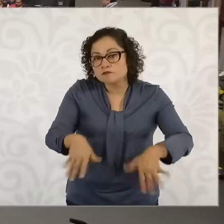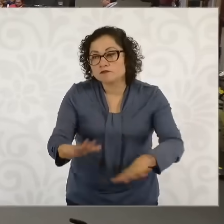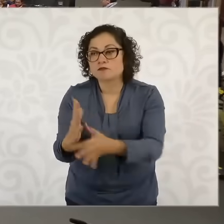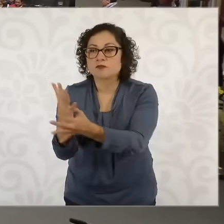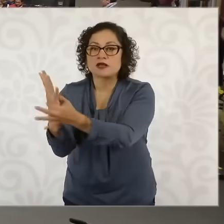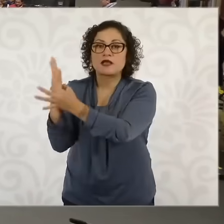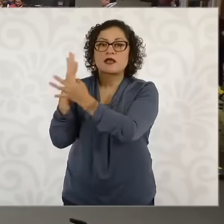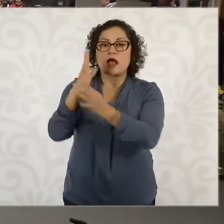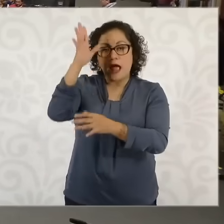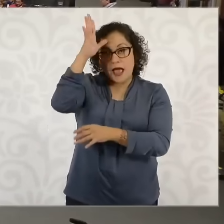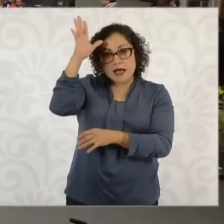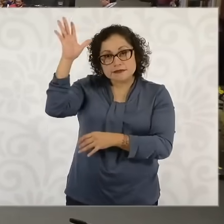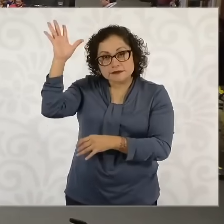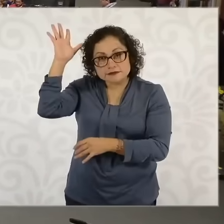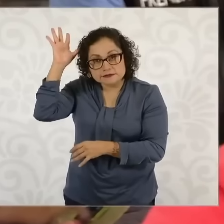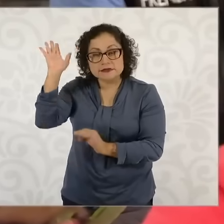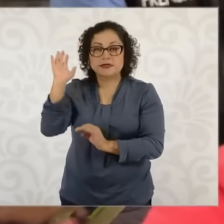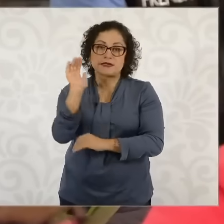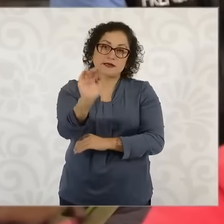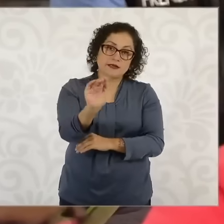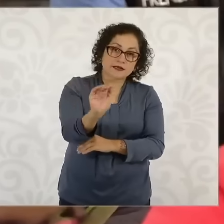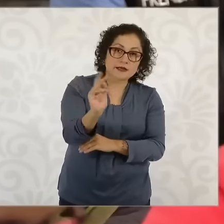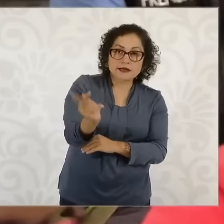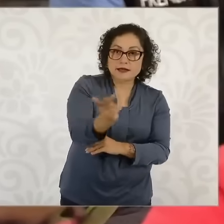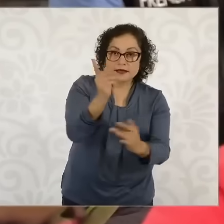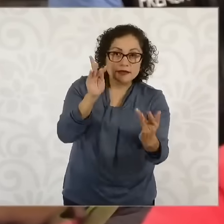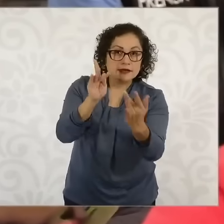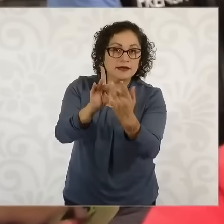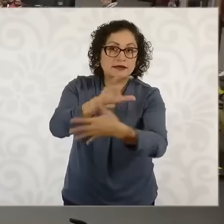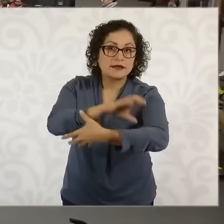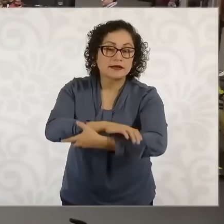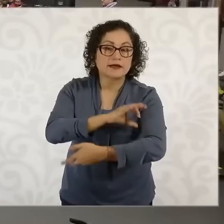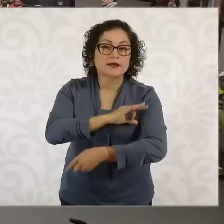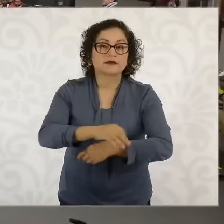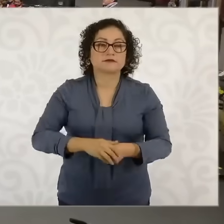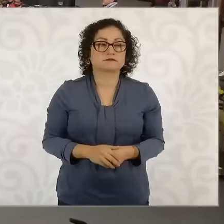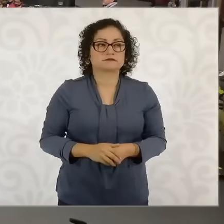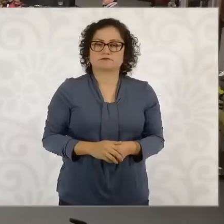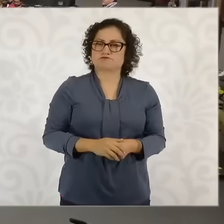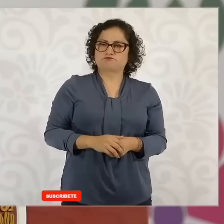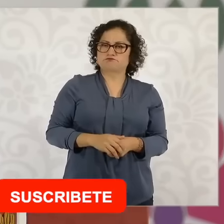Azteca se había acercado para explorar la ruta de esta alianza. No, negativamente no tenemos ninguna